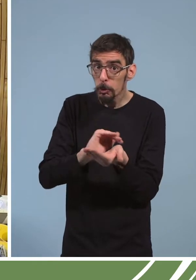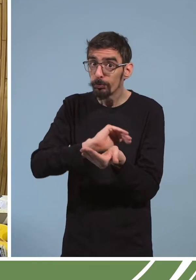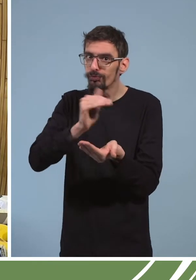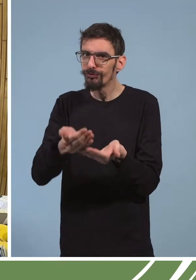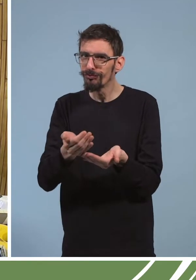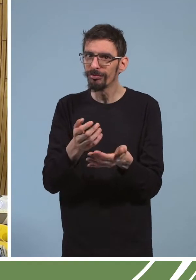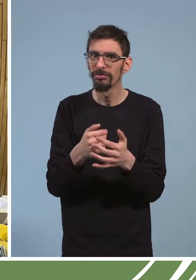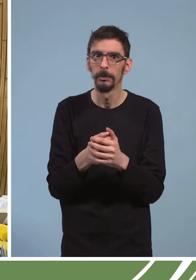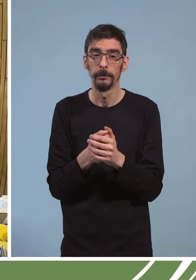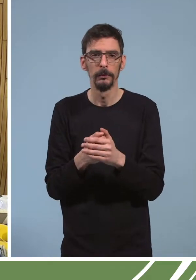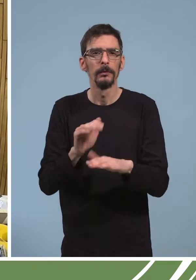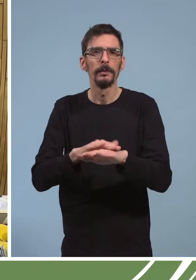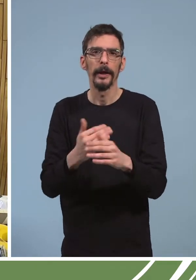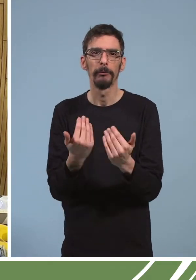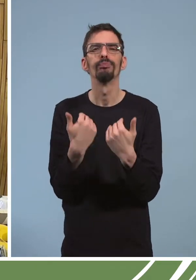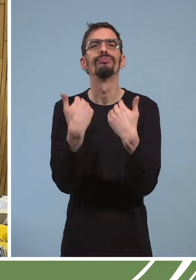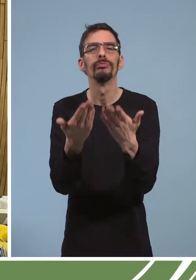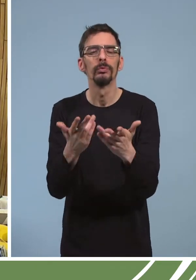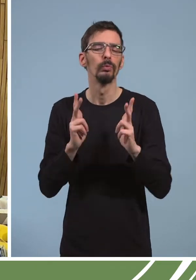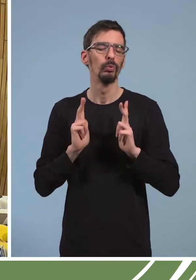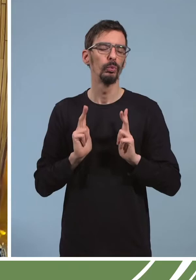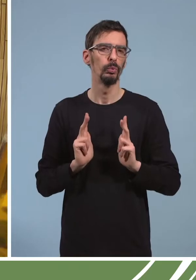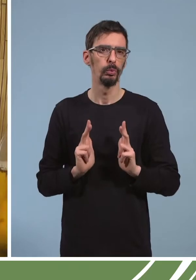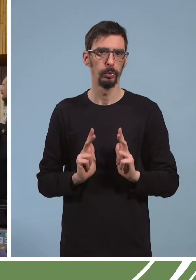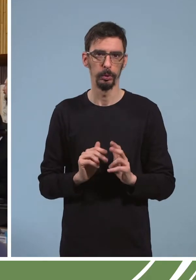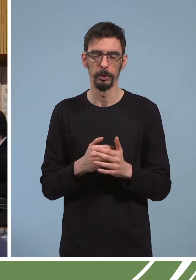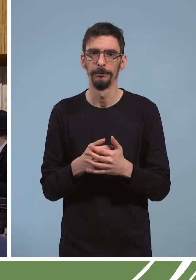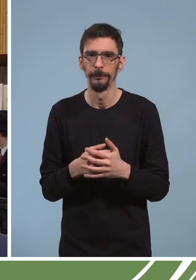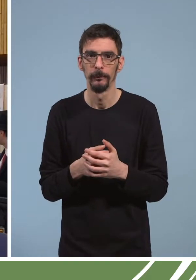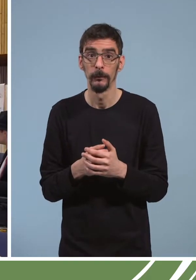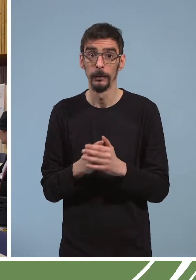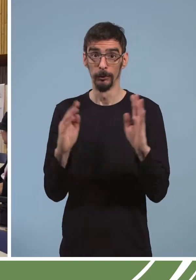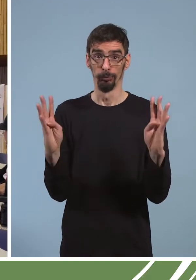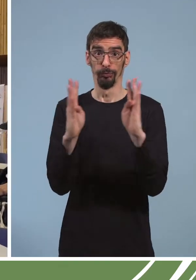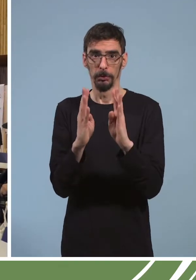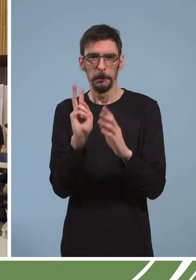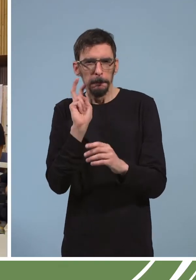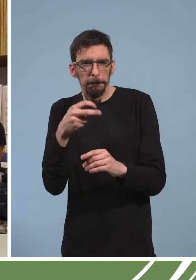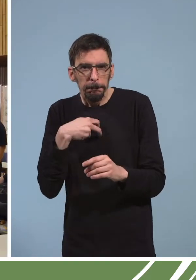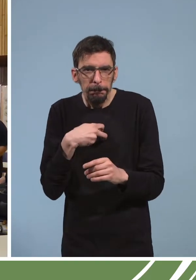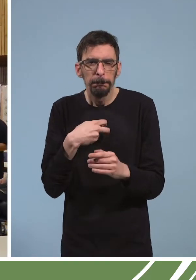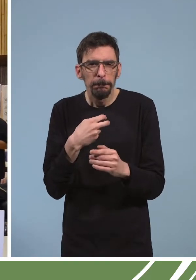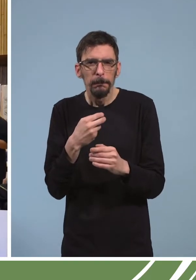Gib ihnen, falls notwendig, noch Zeit für ein entspanntes Frühstück. Reflektiere das Kapitalismus- Frühstück mit deinen Teilnehmenden,